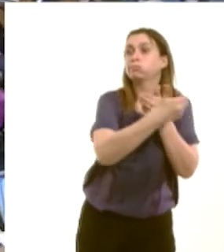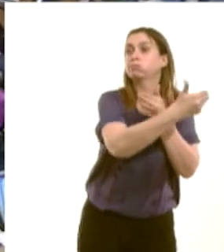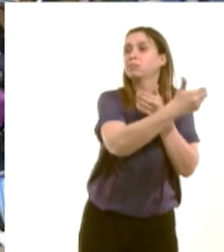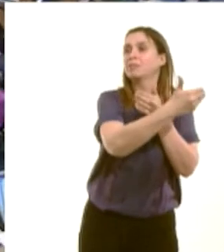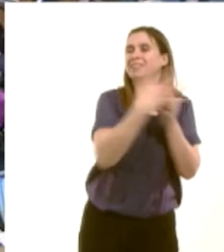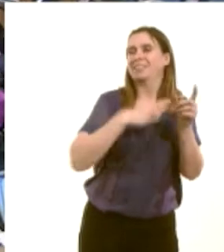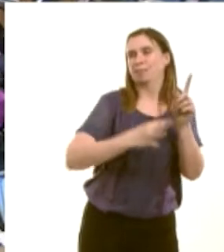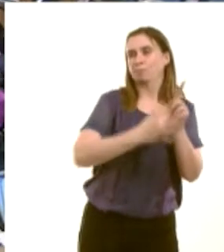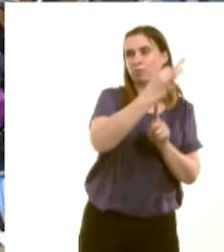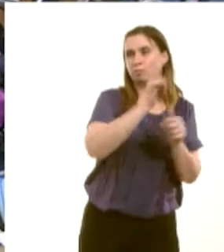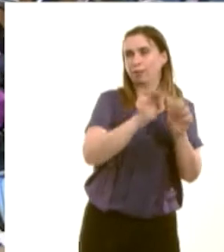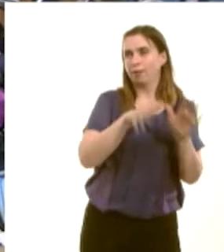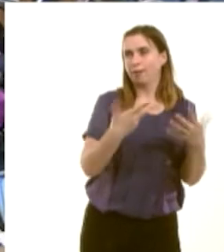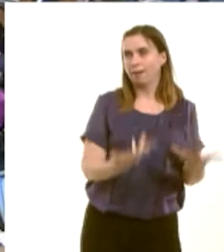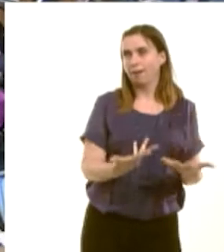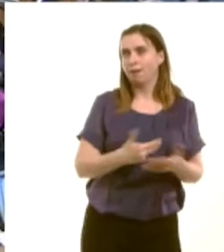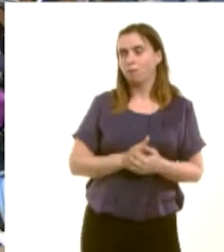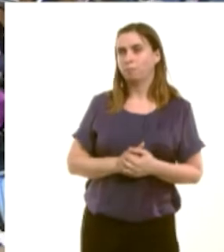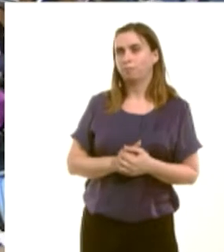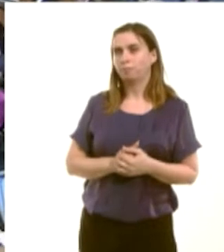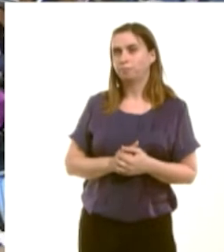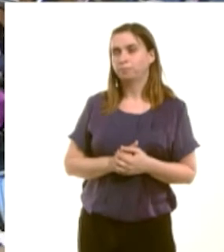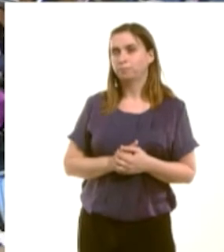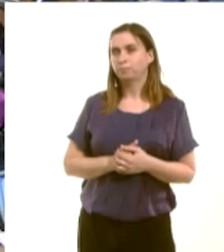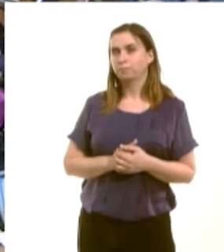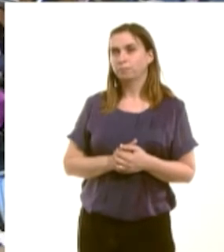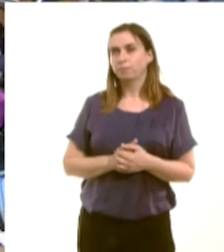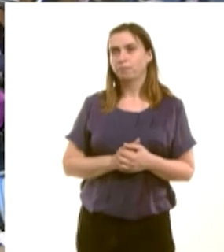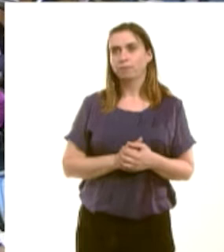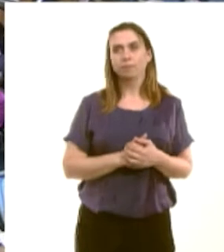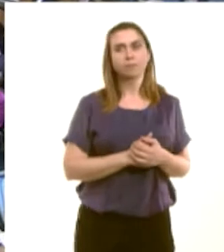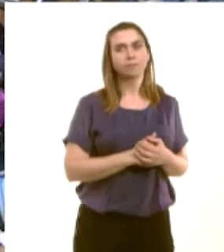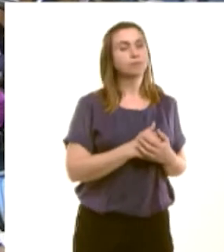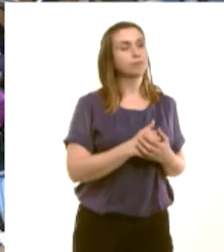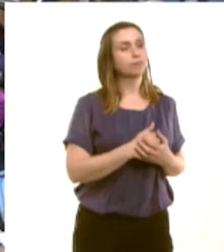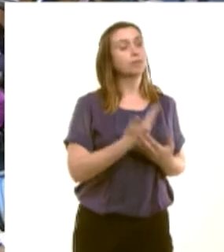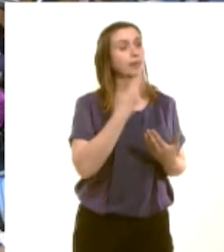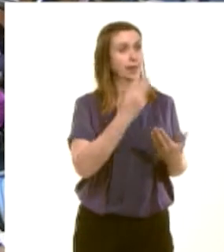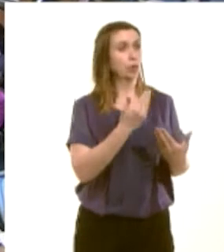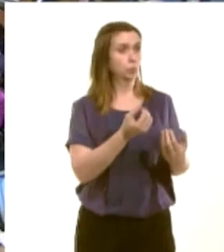Byron Davies: Thank you for that last answer there, which leads me on toó. Given this